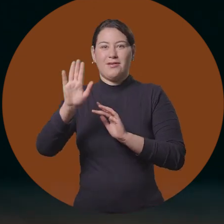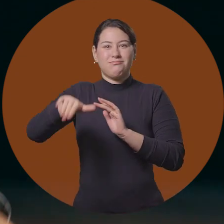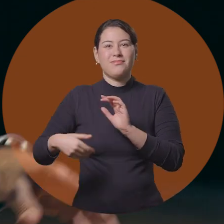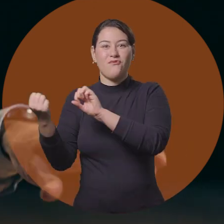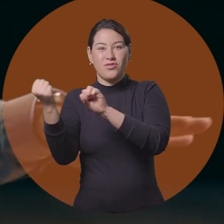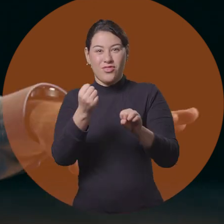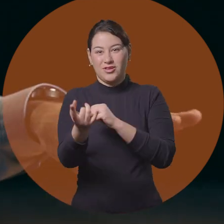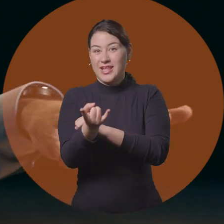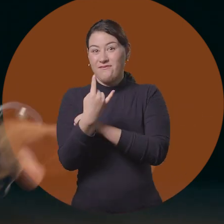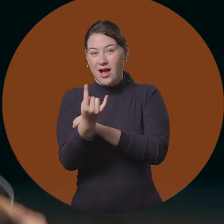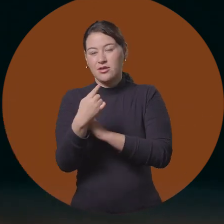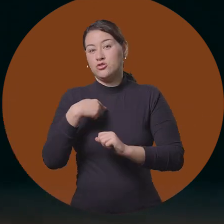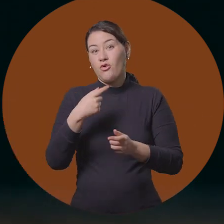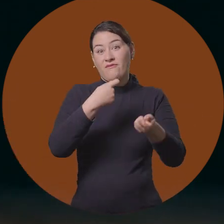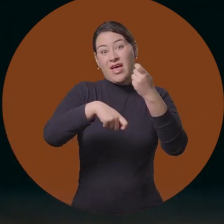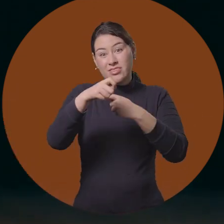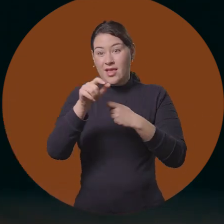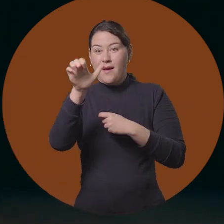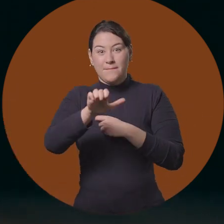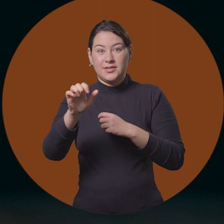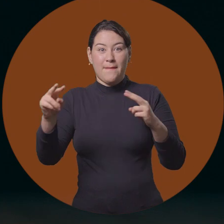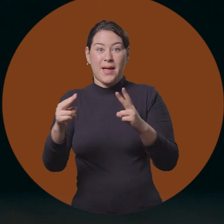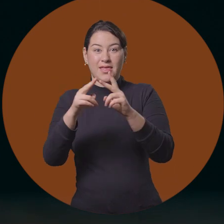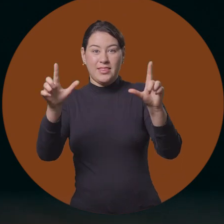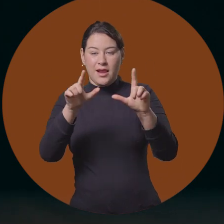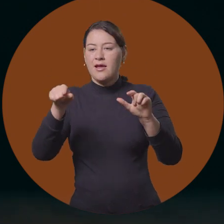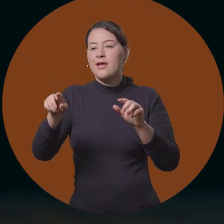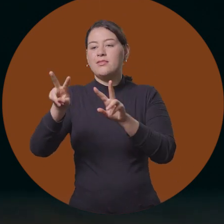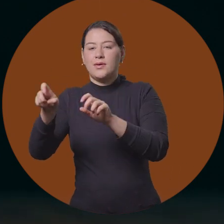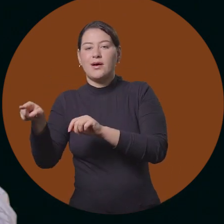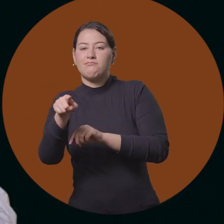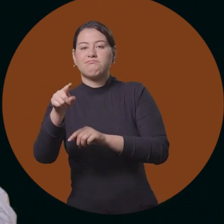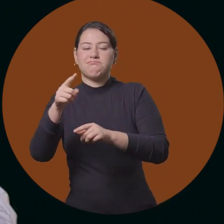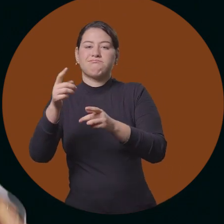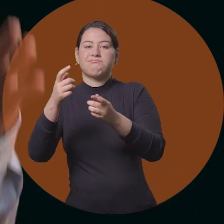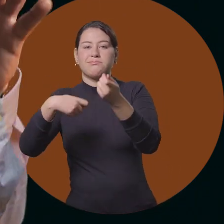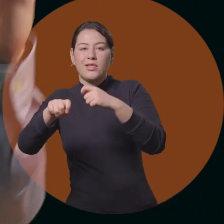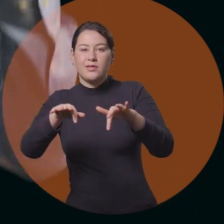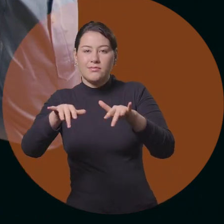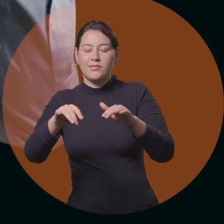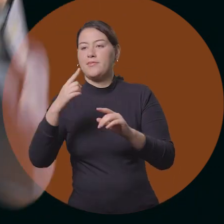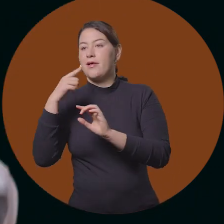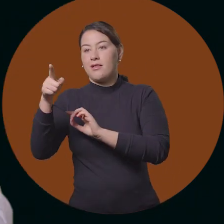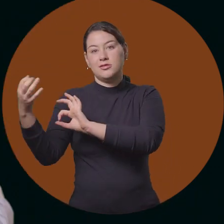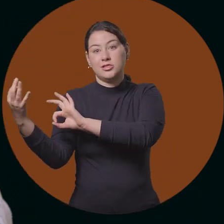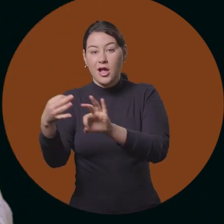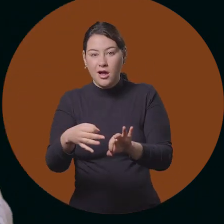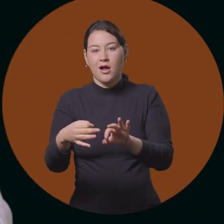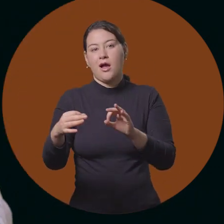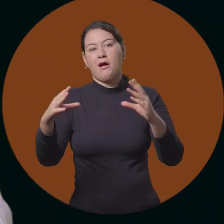él era… yo estaba… era vendedor en París Tv y él le vendía todos los sistemas, ¿no? Entonces él llegaba y hablaba con los dueños y los jefes,